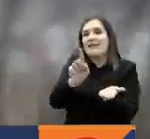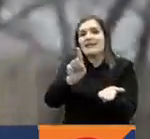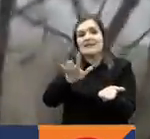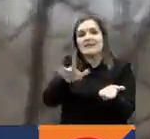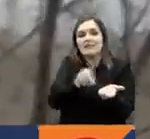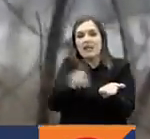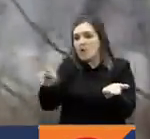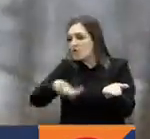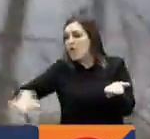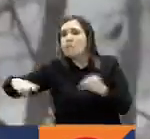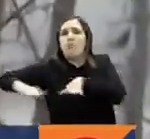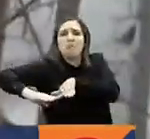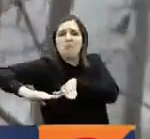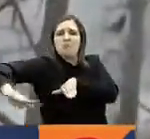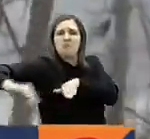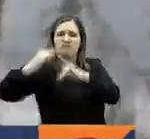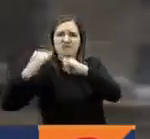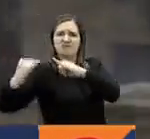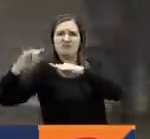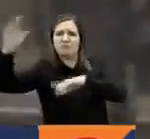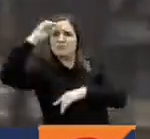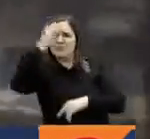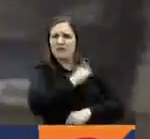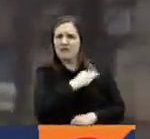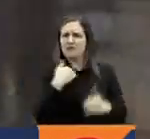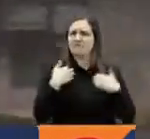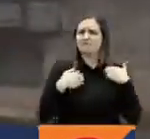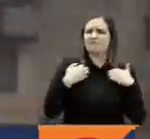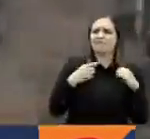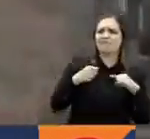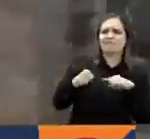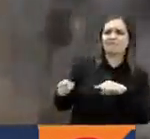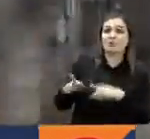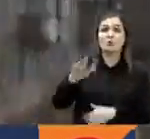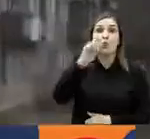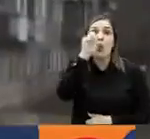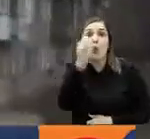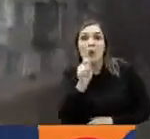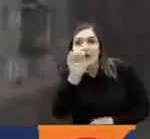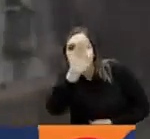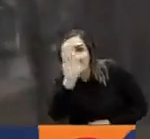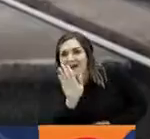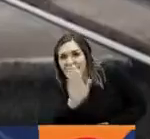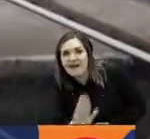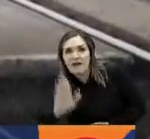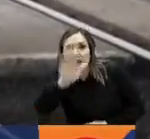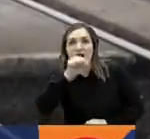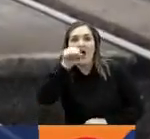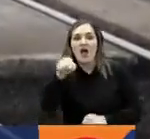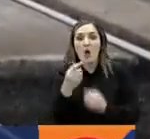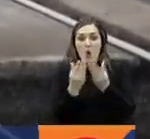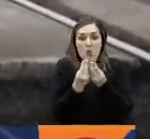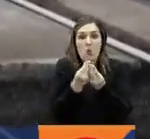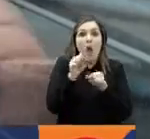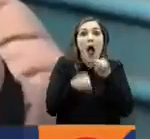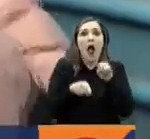SATELITALES HASTA HUELLAS DE FUERZA RUSA A ESCASOS 15 KM DE LA FRONTERA CON UCRANI